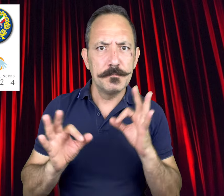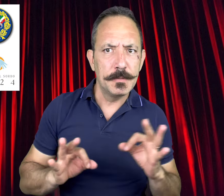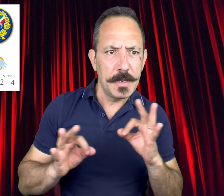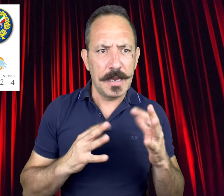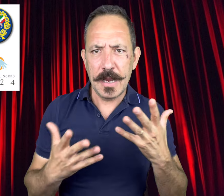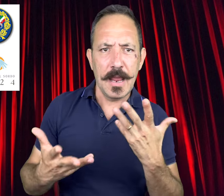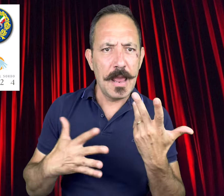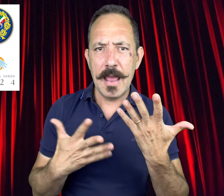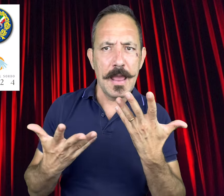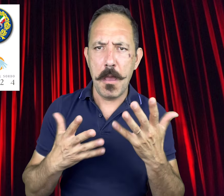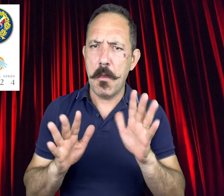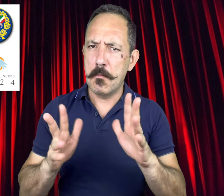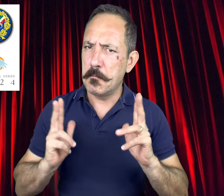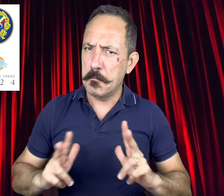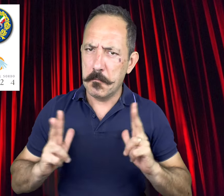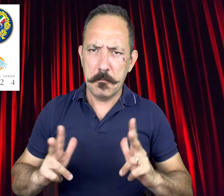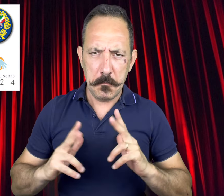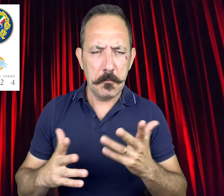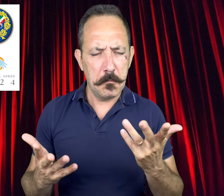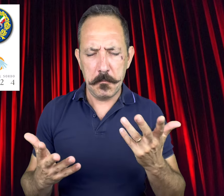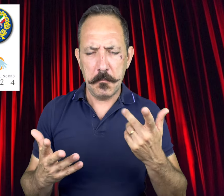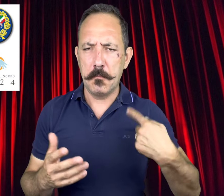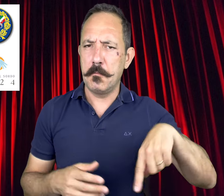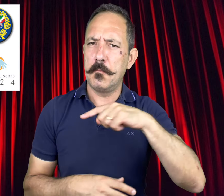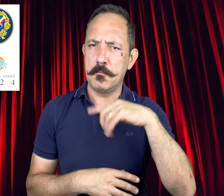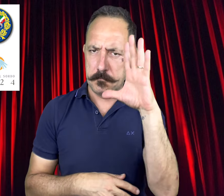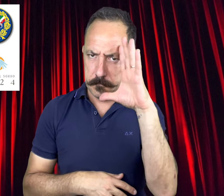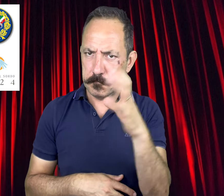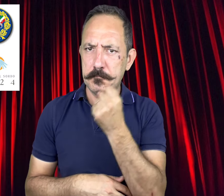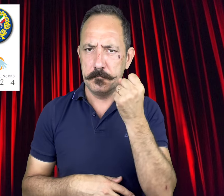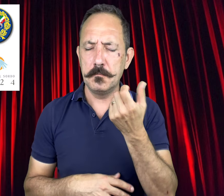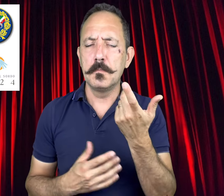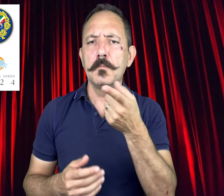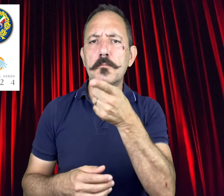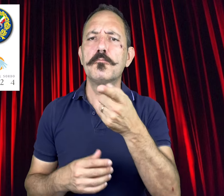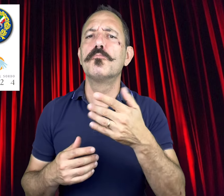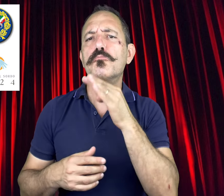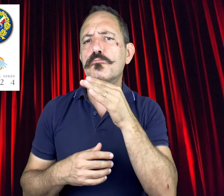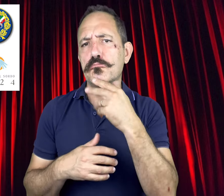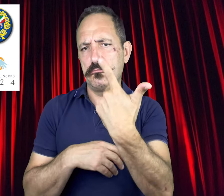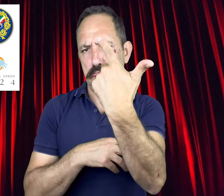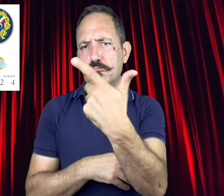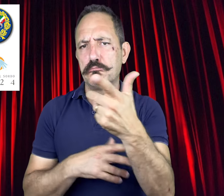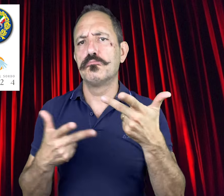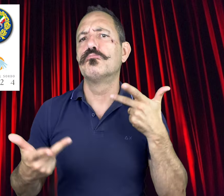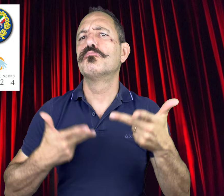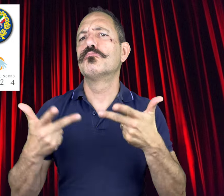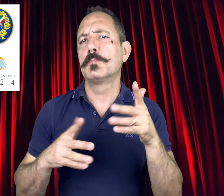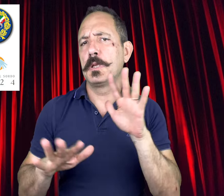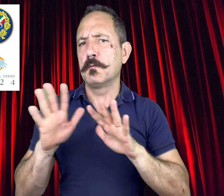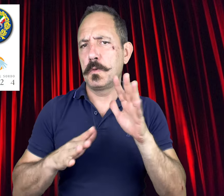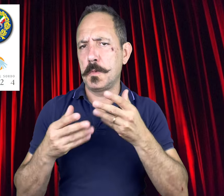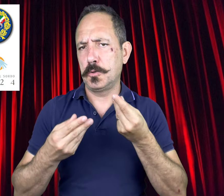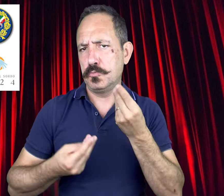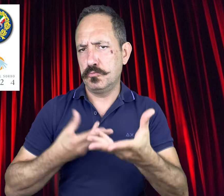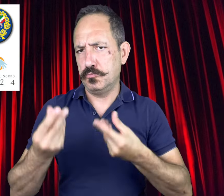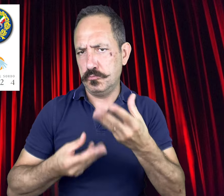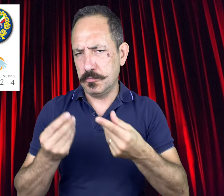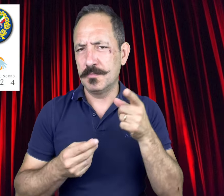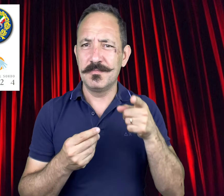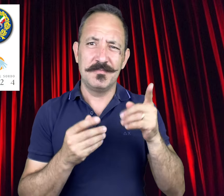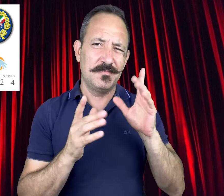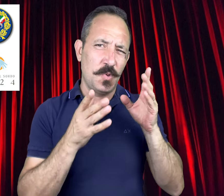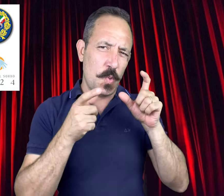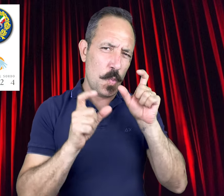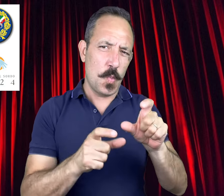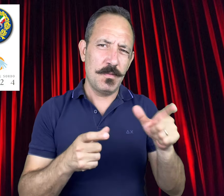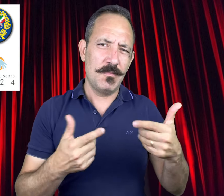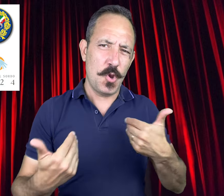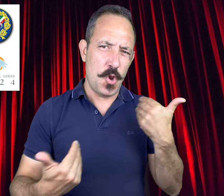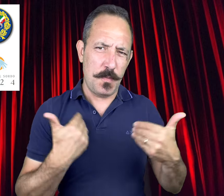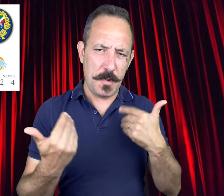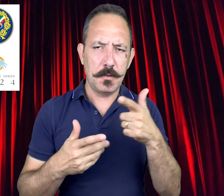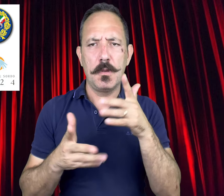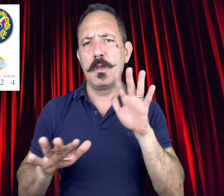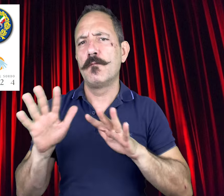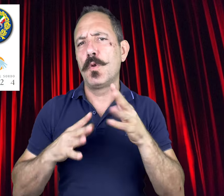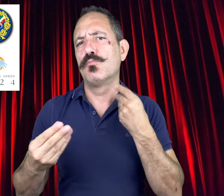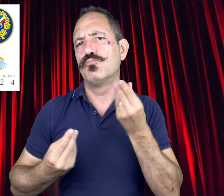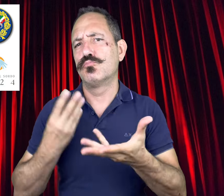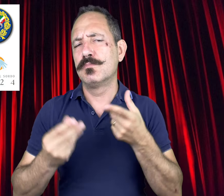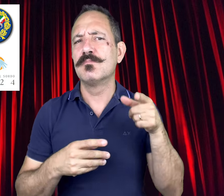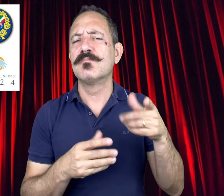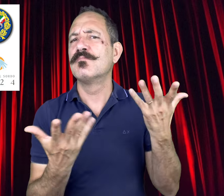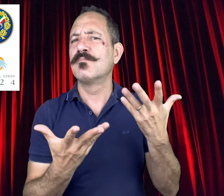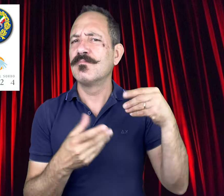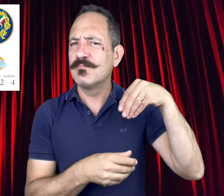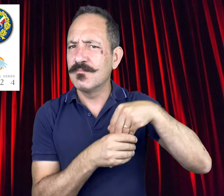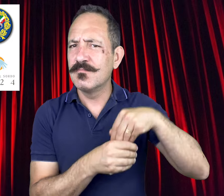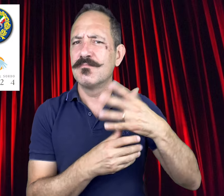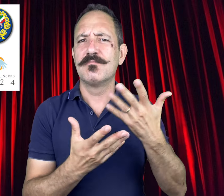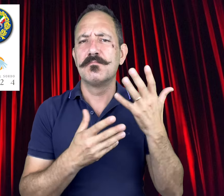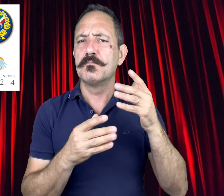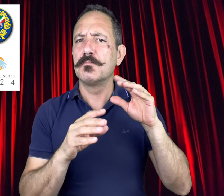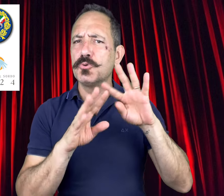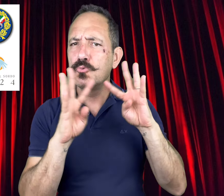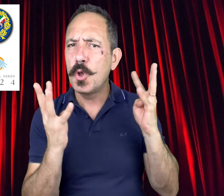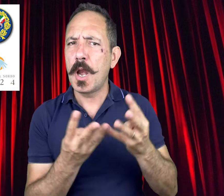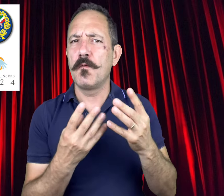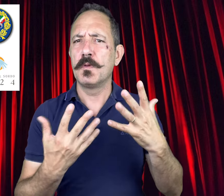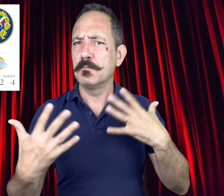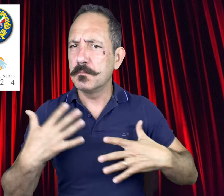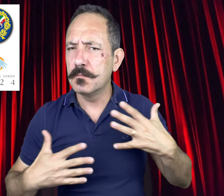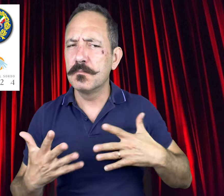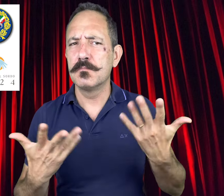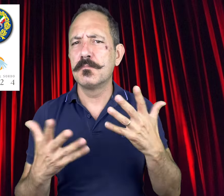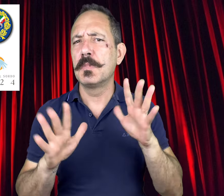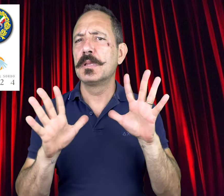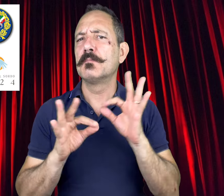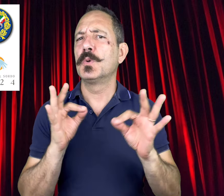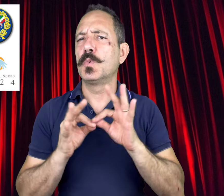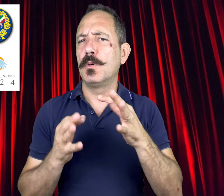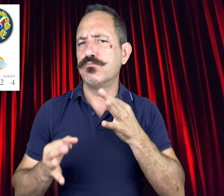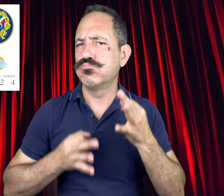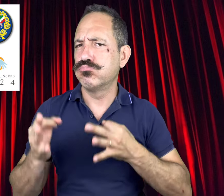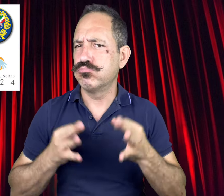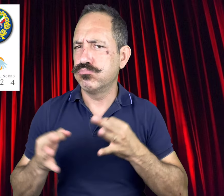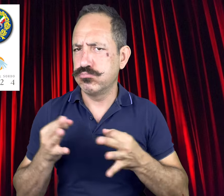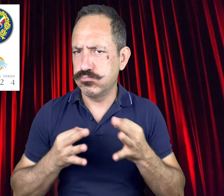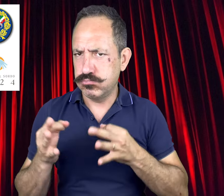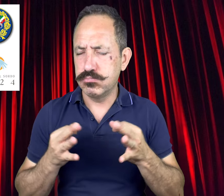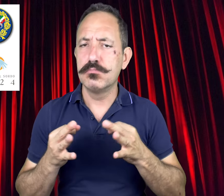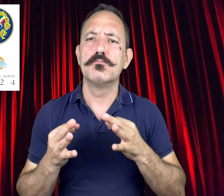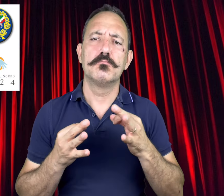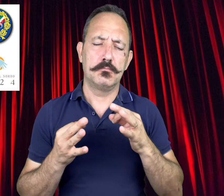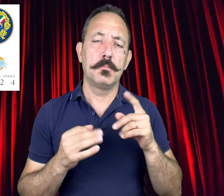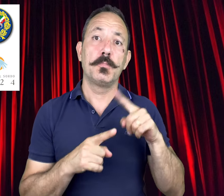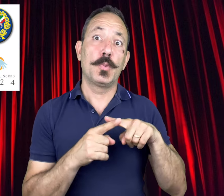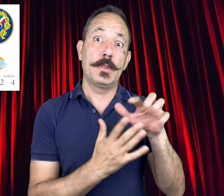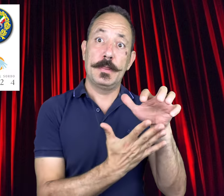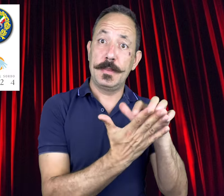capisco che i tempi sono molto stretti e restate tranquilli. Puoi mandare il video di 10 minuti per la commedia